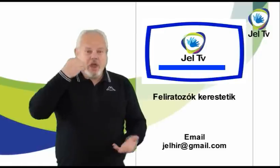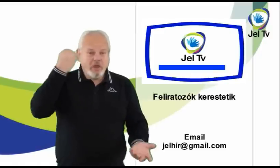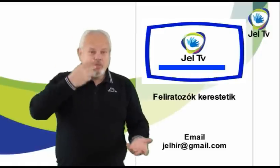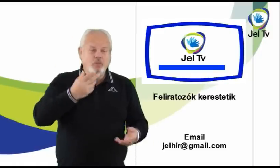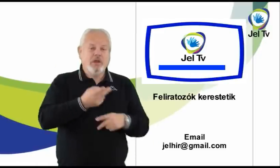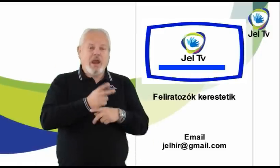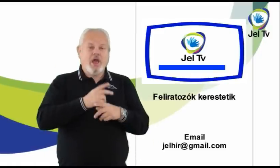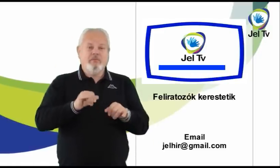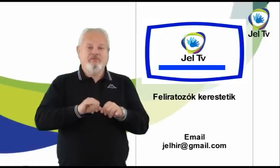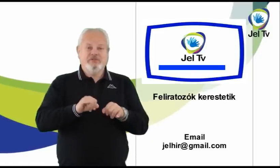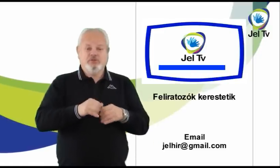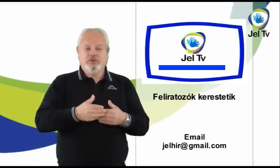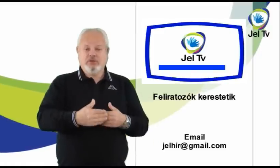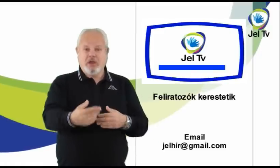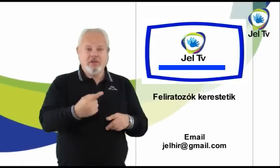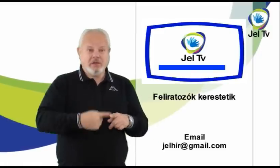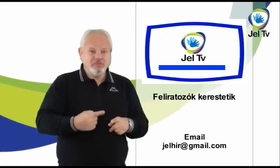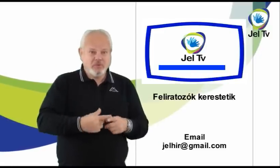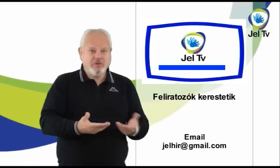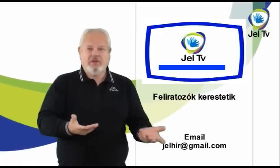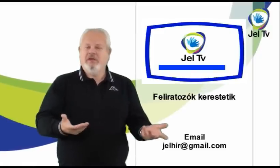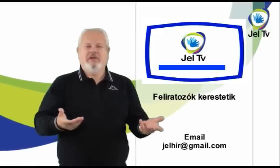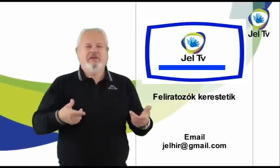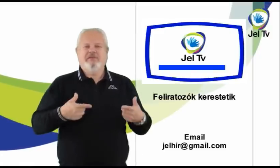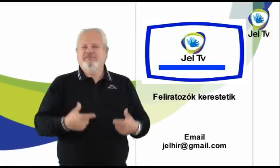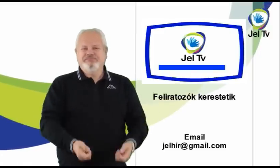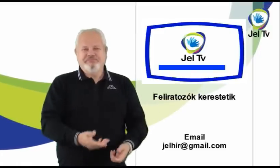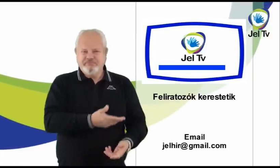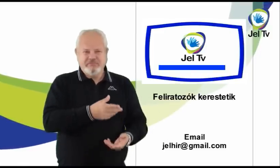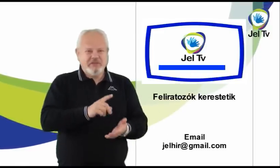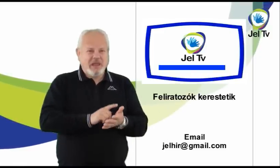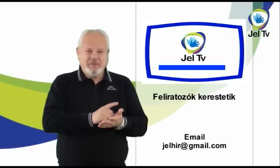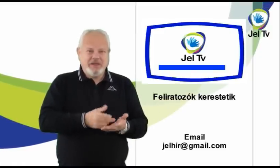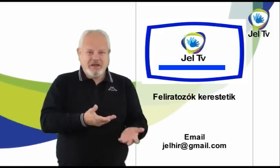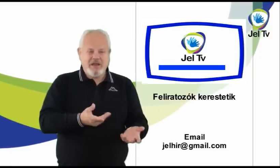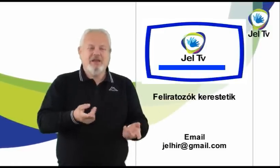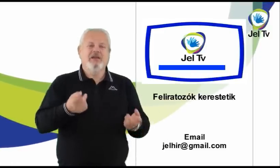Sajnos most az illető tanul és az államvizsgájára készül, így ebben az időszakban nem tudja vállalni a feliratozást.